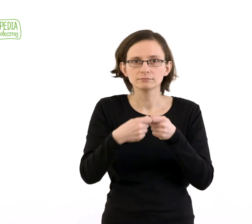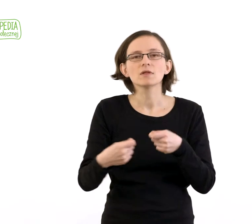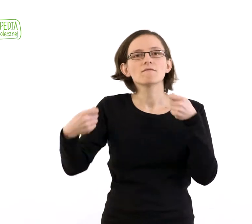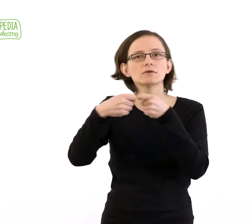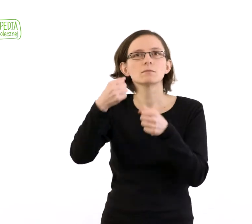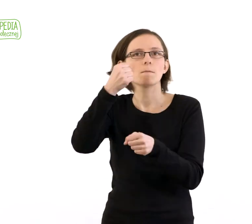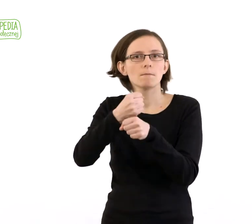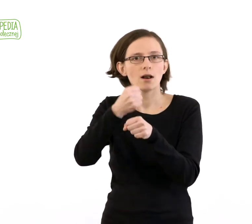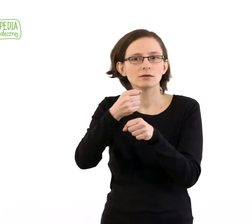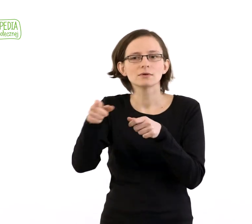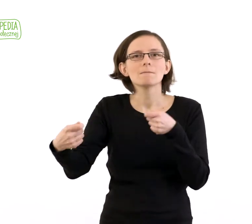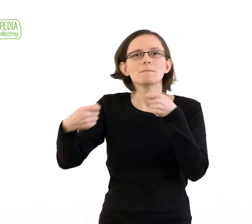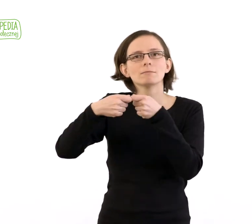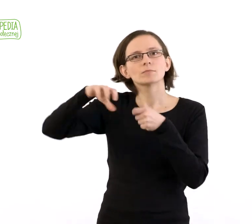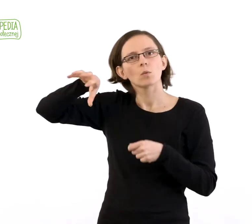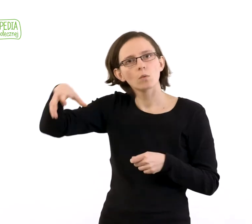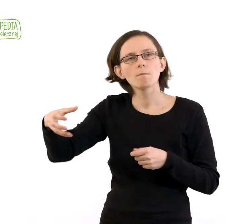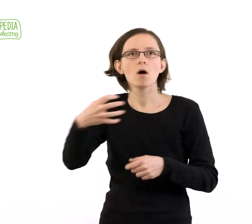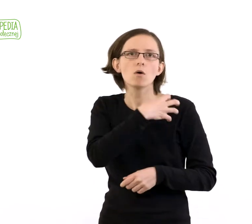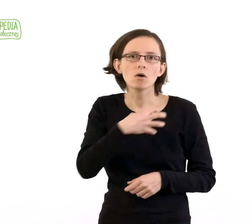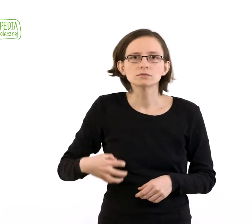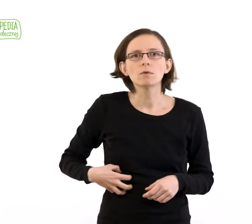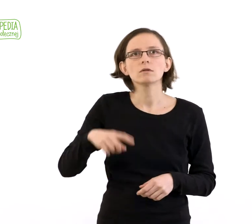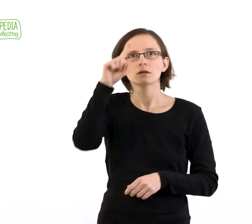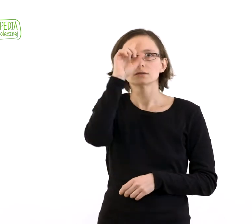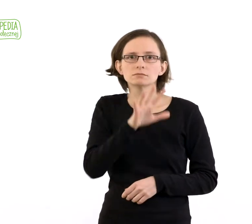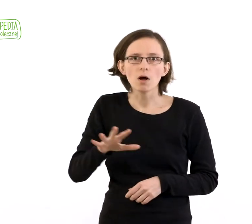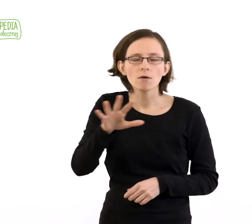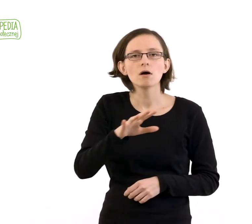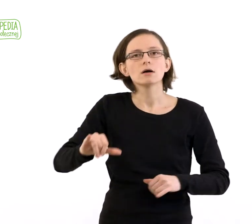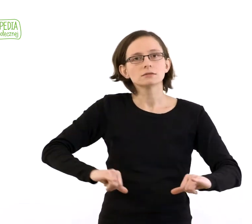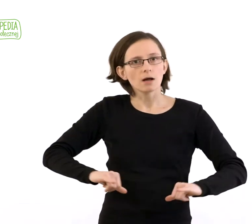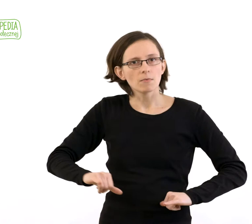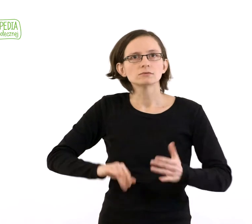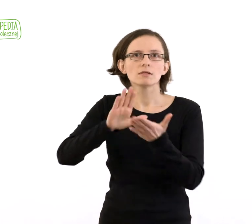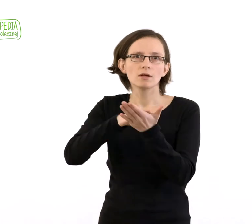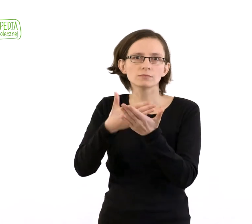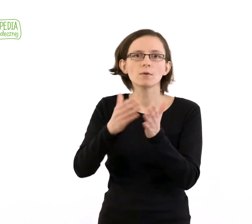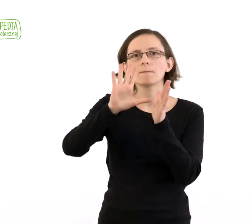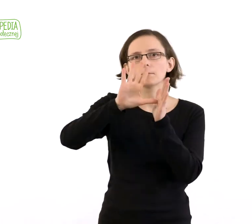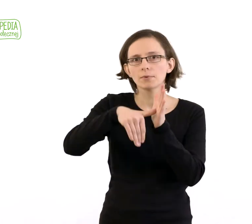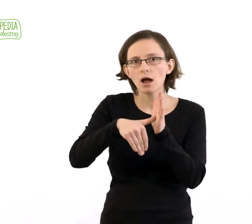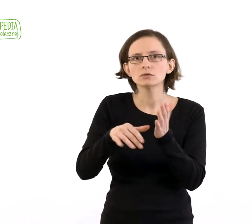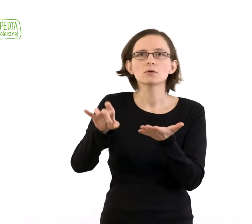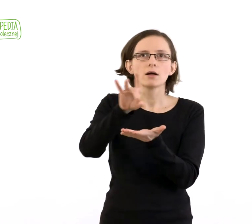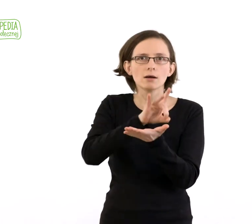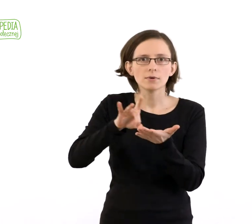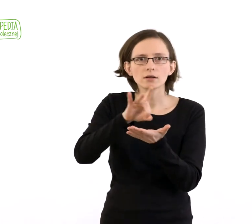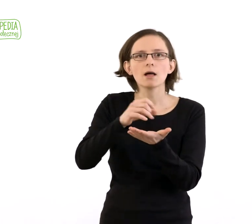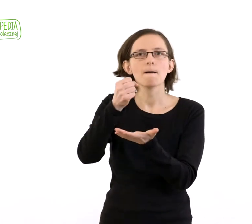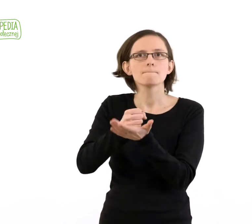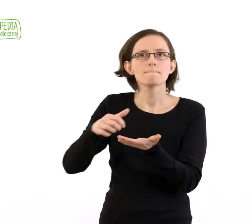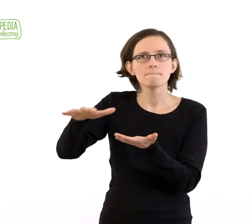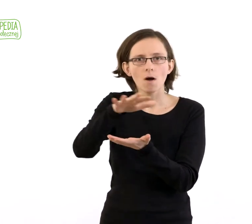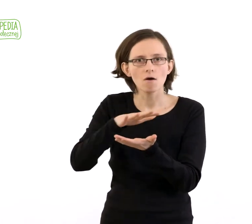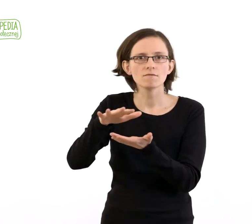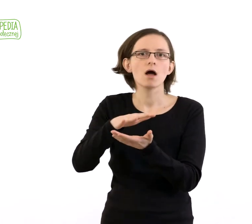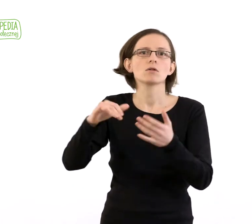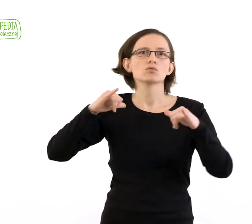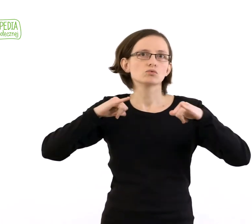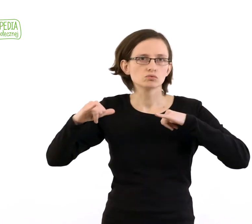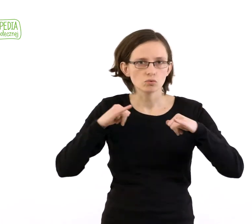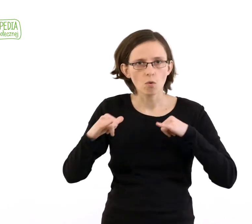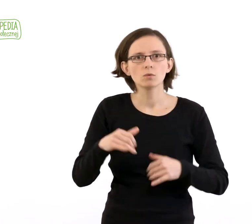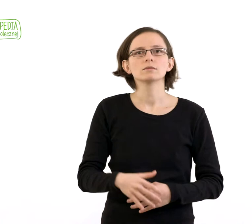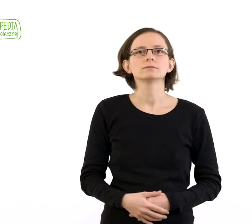współpraca z partnerami gospodarczymi, społecznymi, samorządem (miasto, gmina, powiat), rządem.